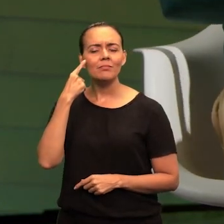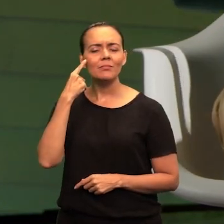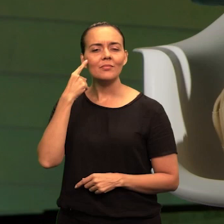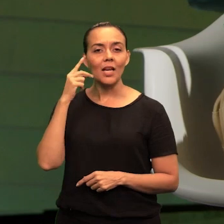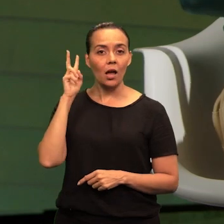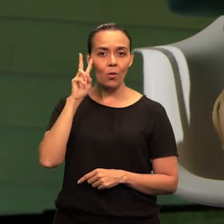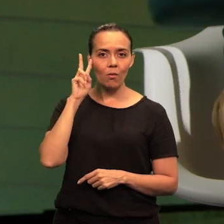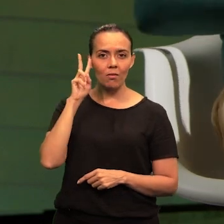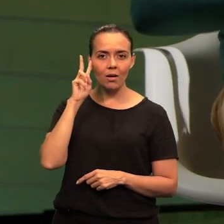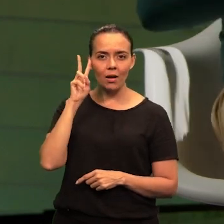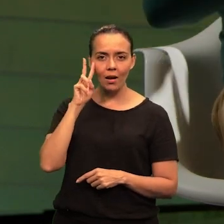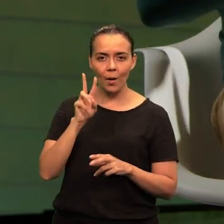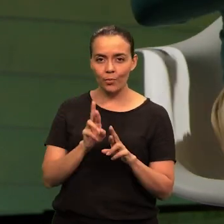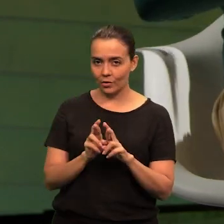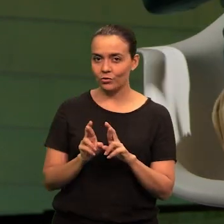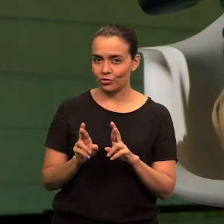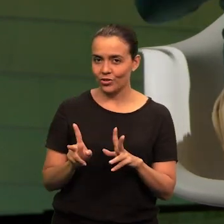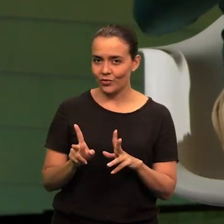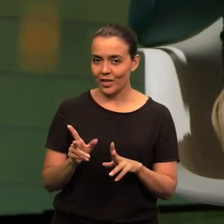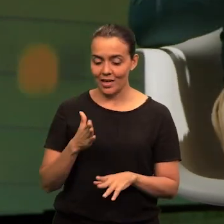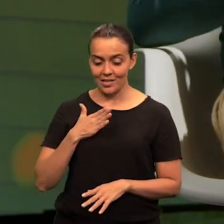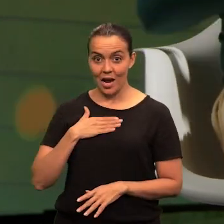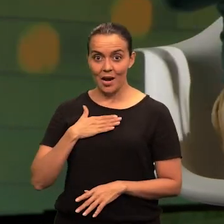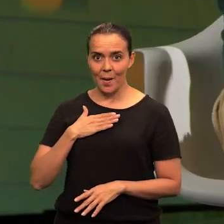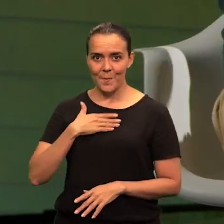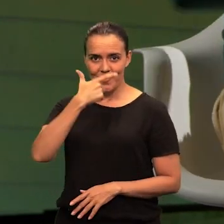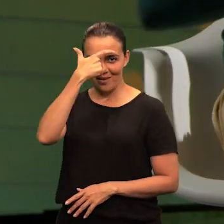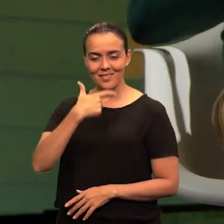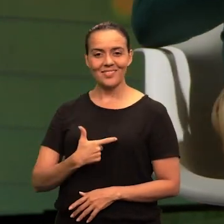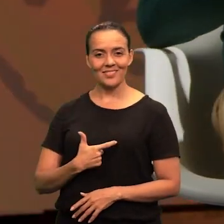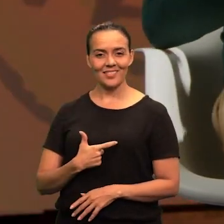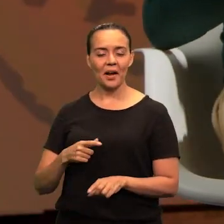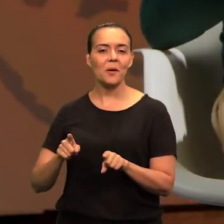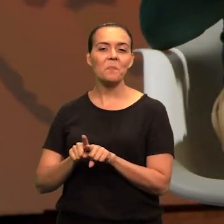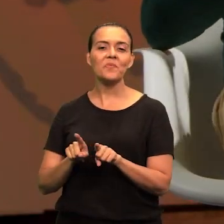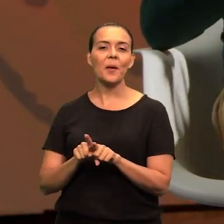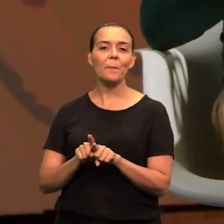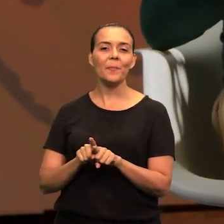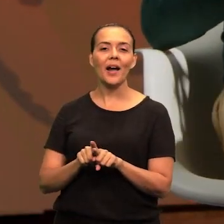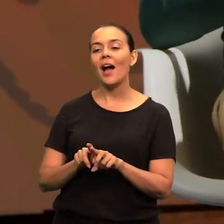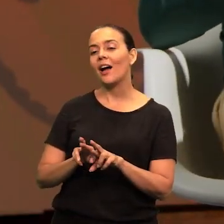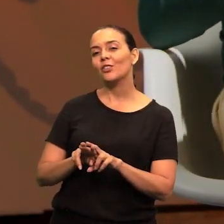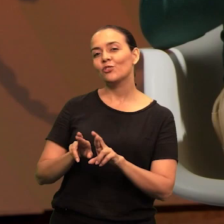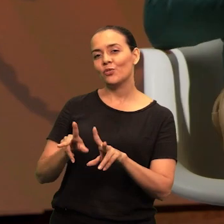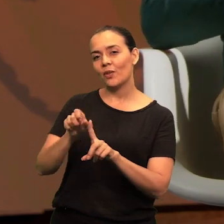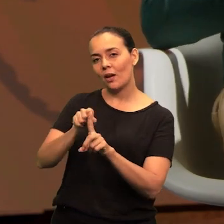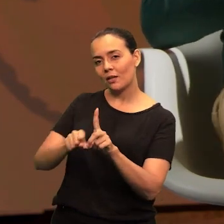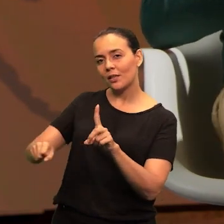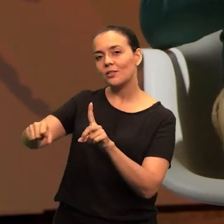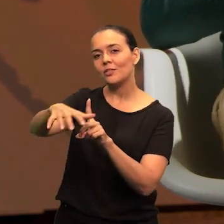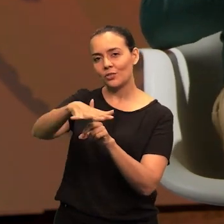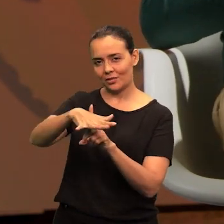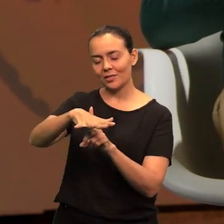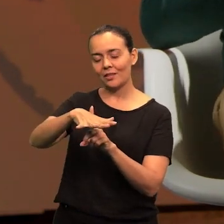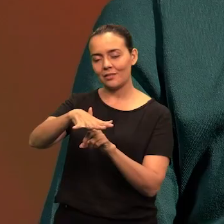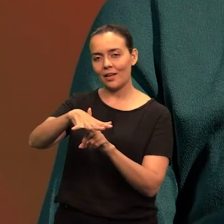quase uma década depois, as diferenças que estão em mim e que obviamente, as diferenças que também estão na nossa sociedade.